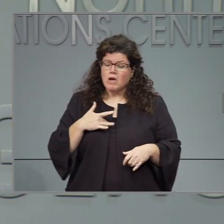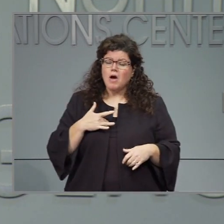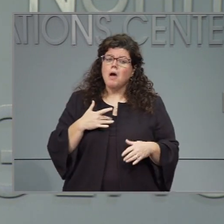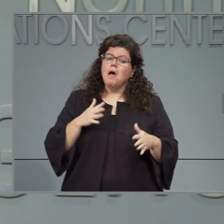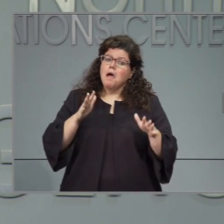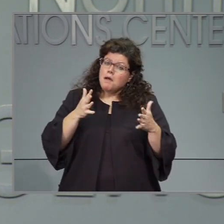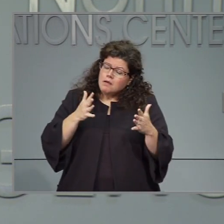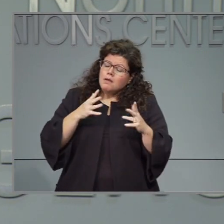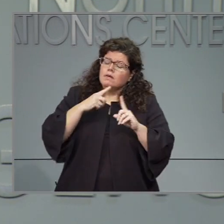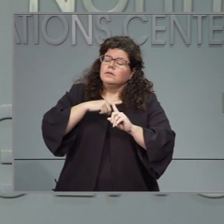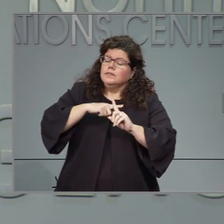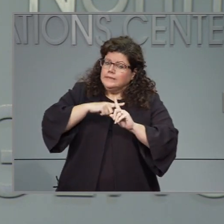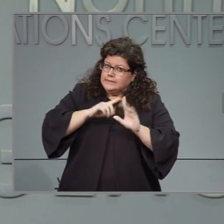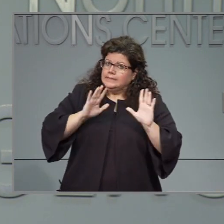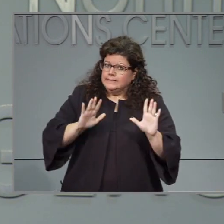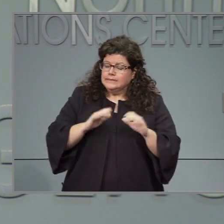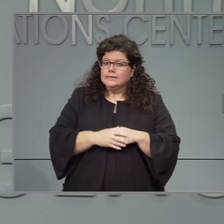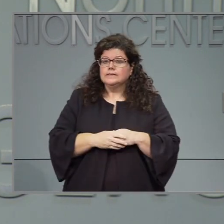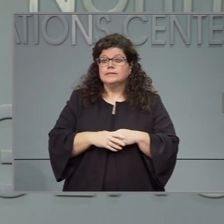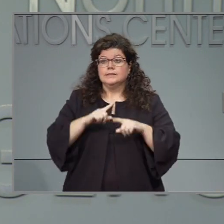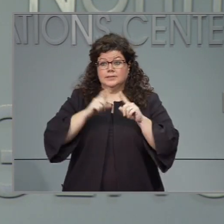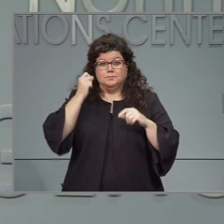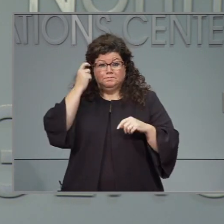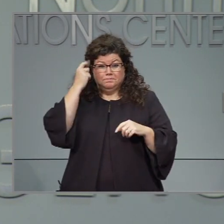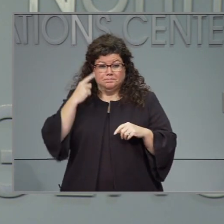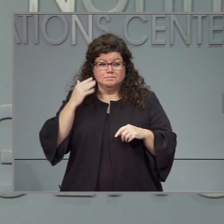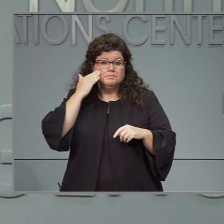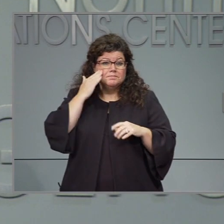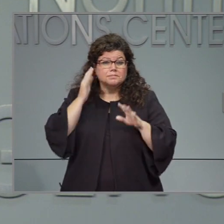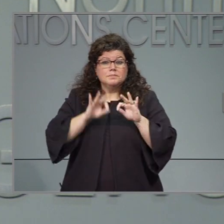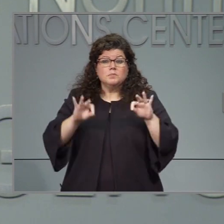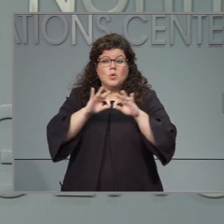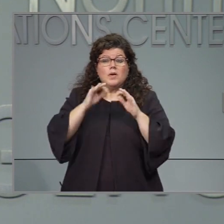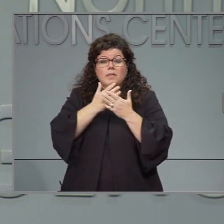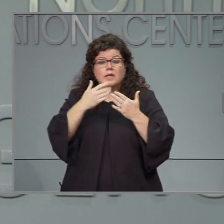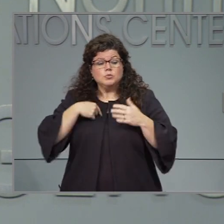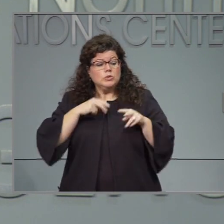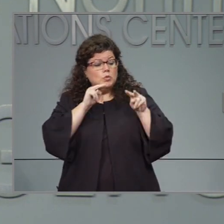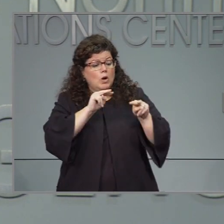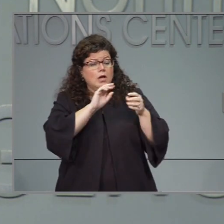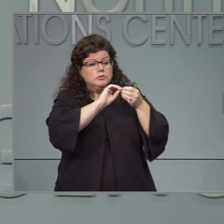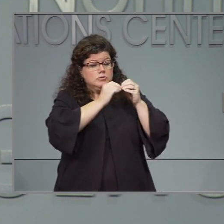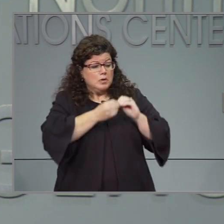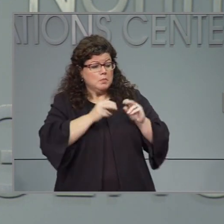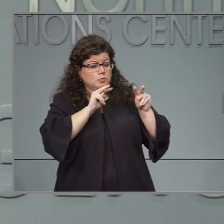cuál es nuestra situación de la pandemia. Los indicadores claves que vigilamos en Carolina del Norte y general